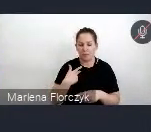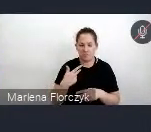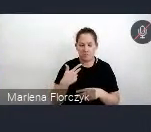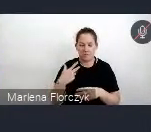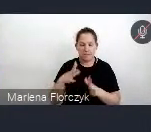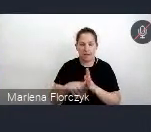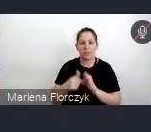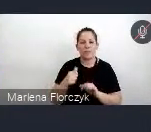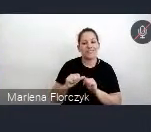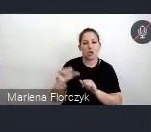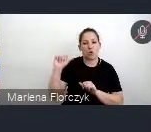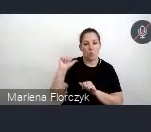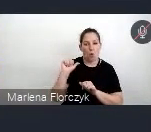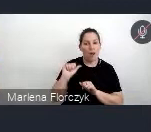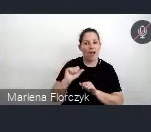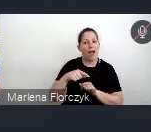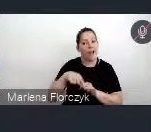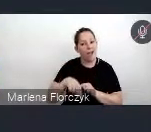ale przed nami jednak jeszcze wyzwanie,